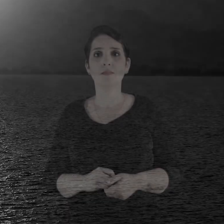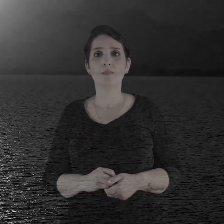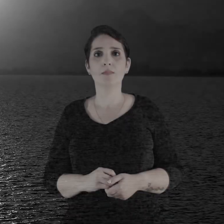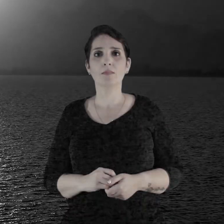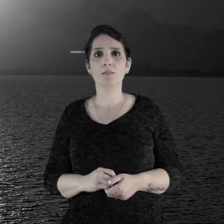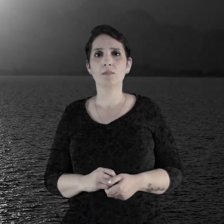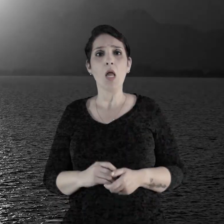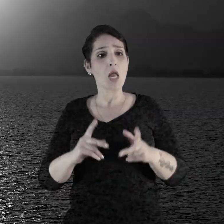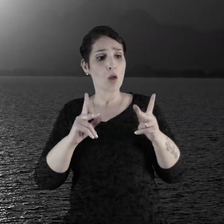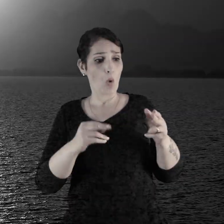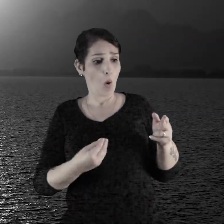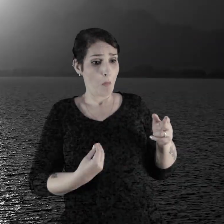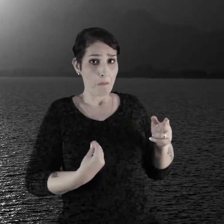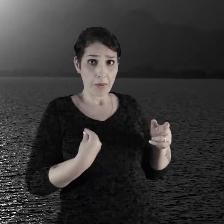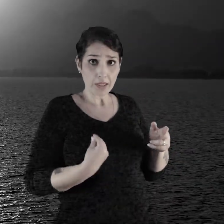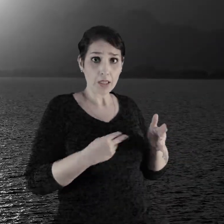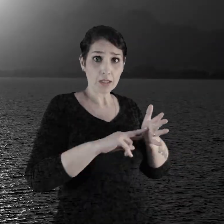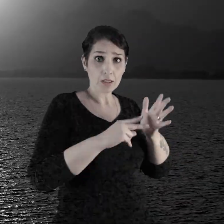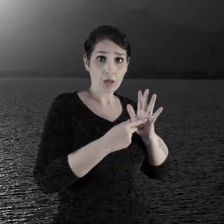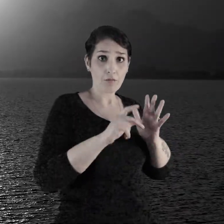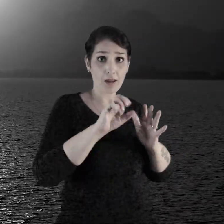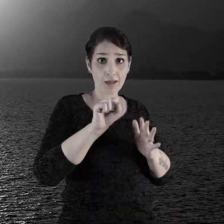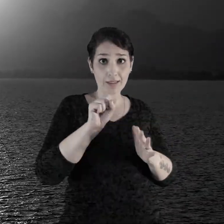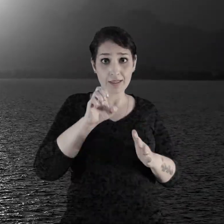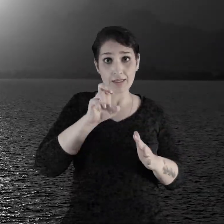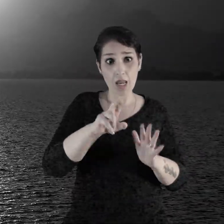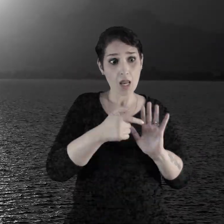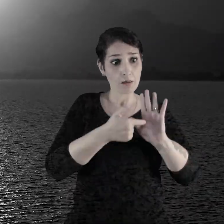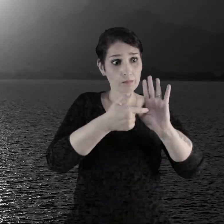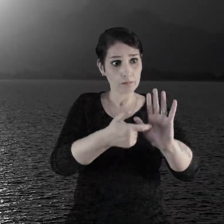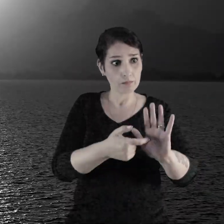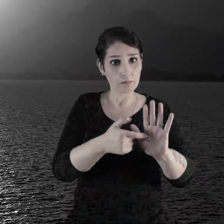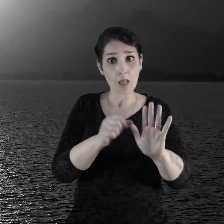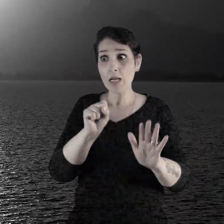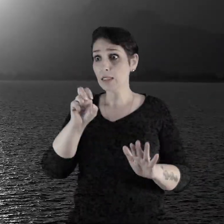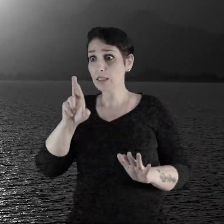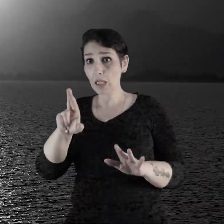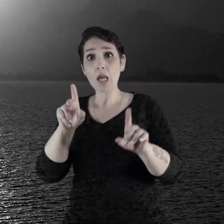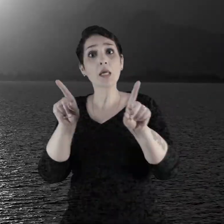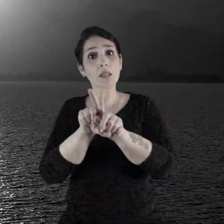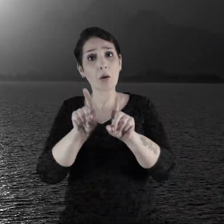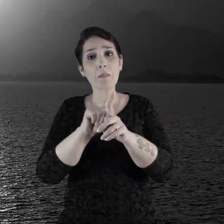Assim como a presença é uma expressão do ser, o ser também é uma expressão do infinito.